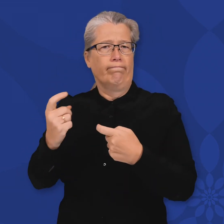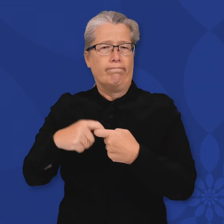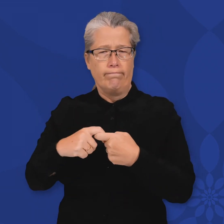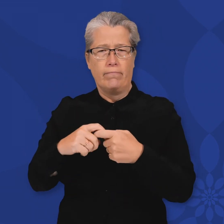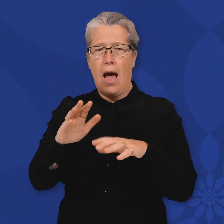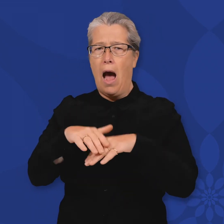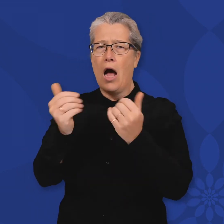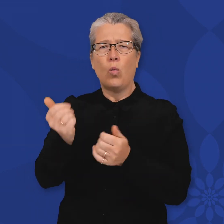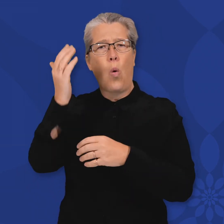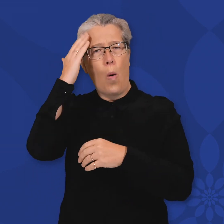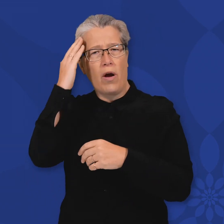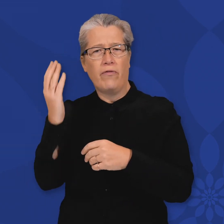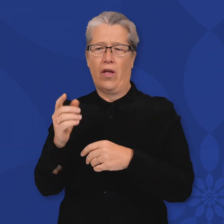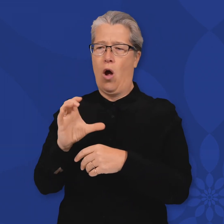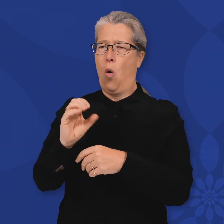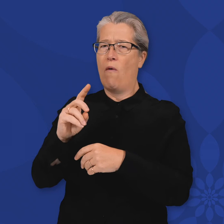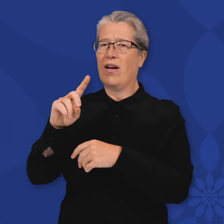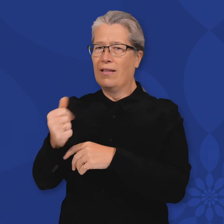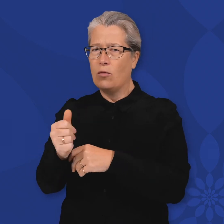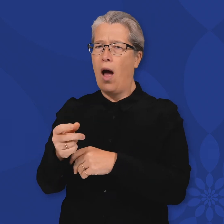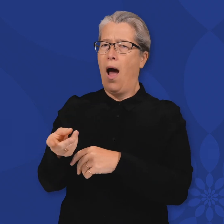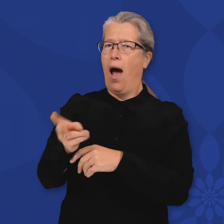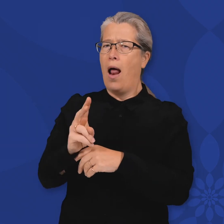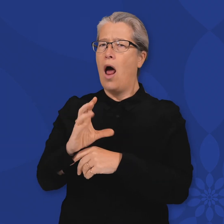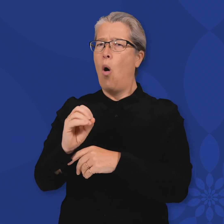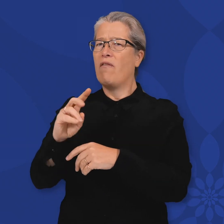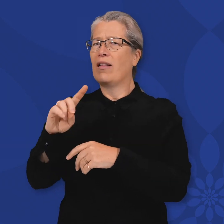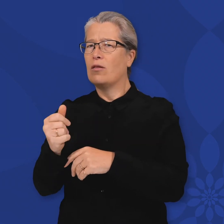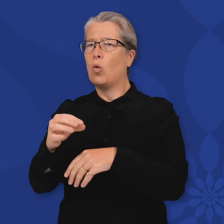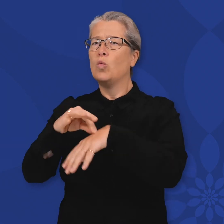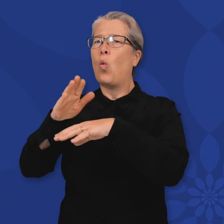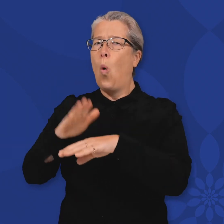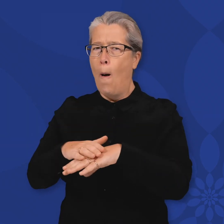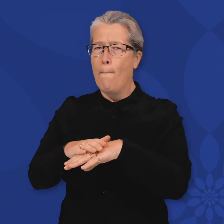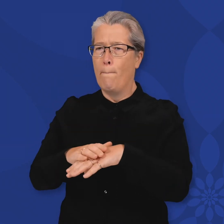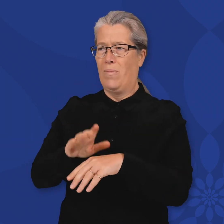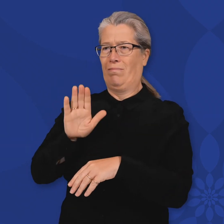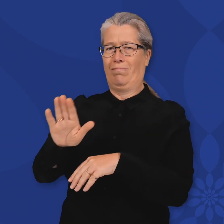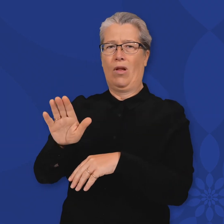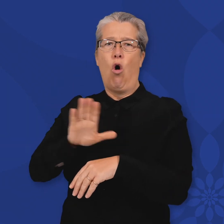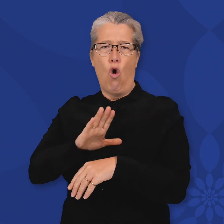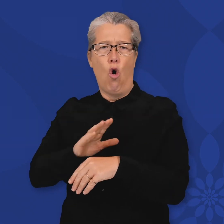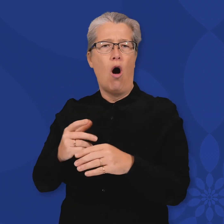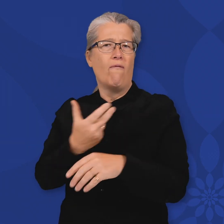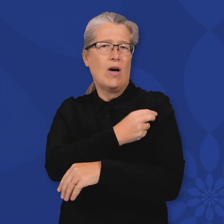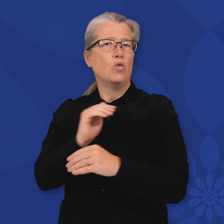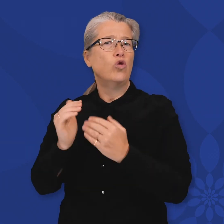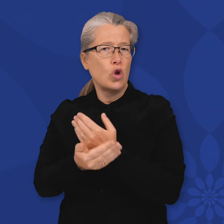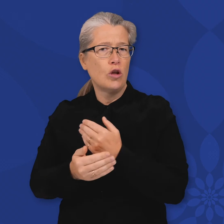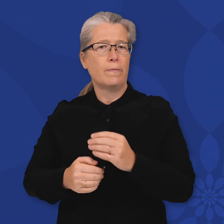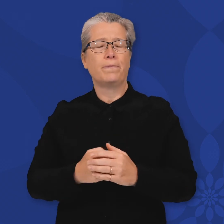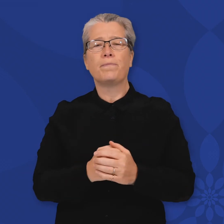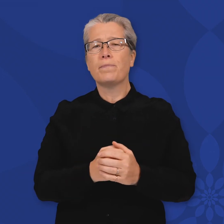vaccinationsskydd mot covid-19 eller covid-19-sjukdom.